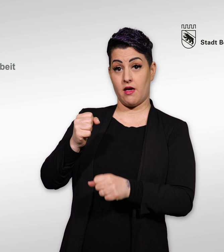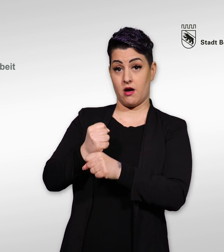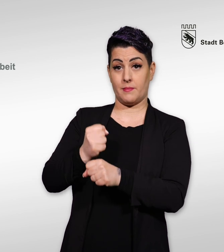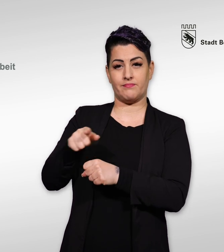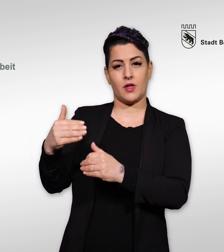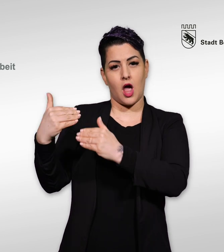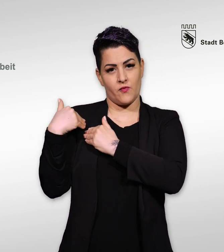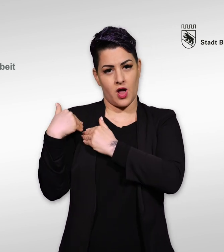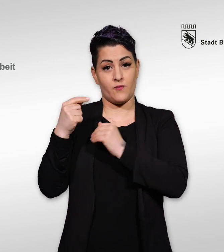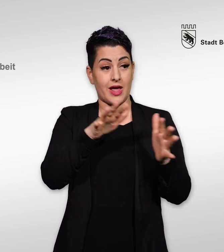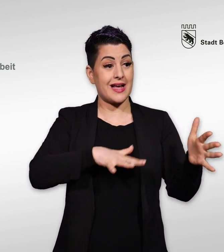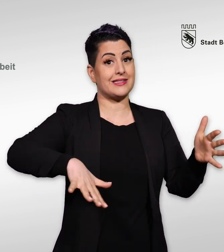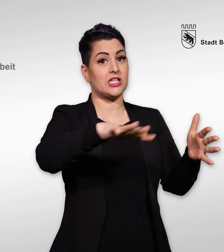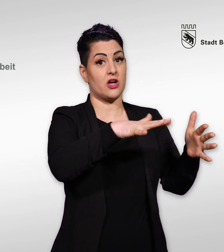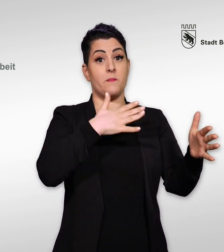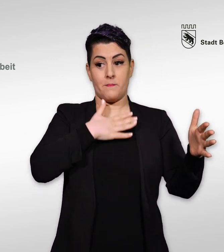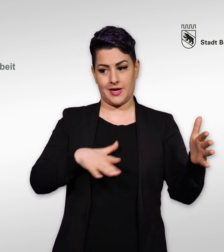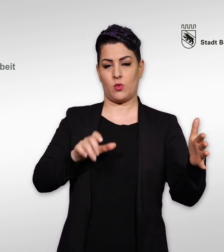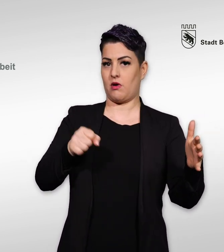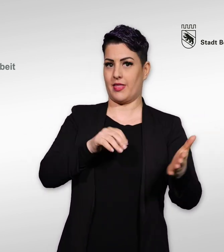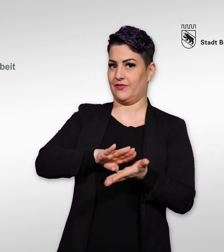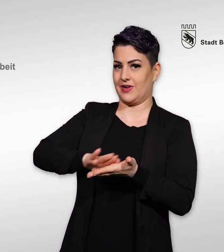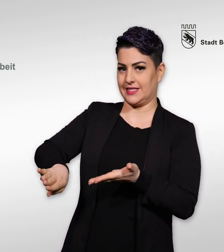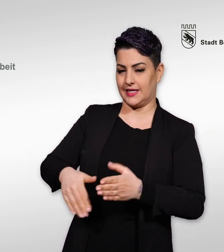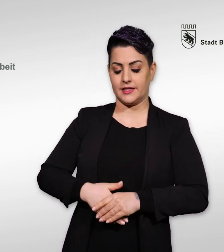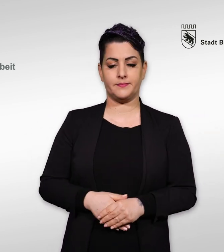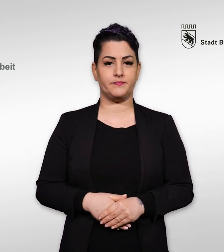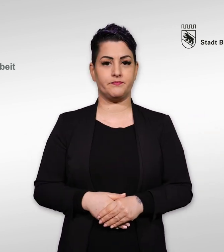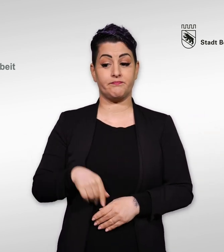Sie ist eine unentbehrliche gesellschaftliche Aufgabe.